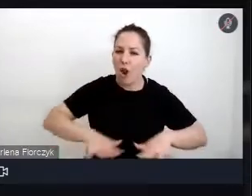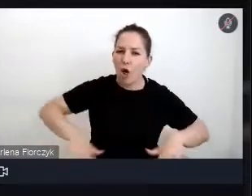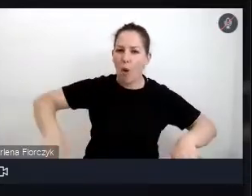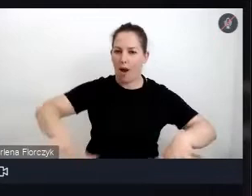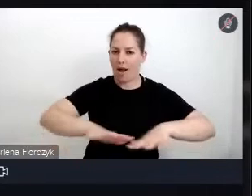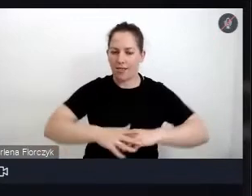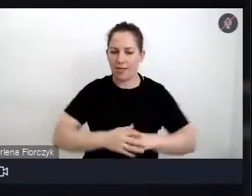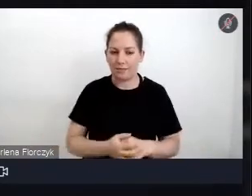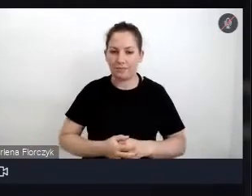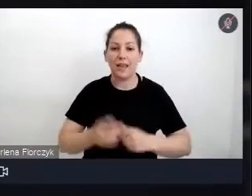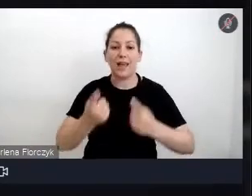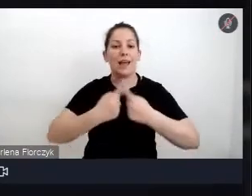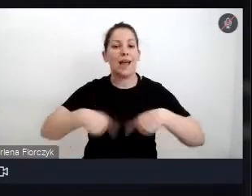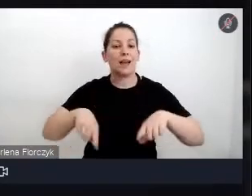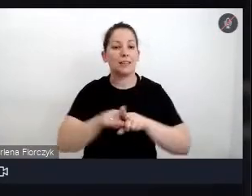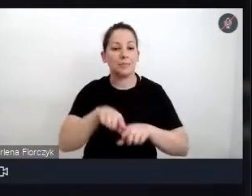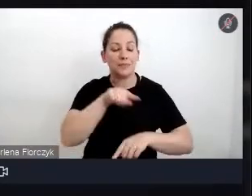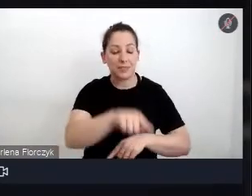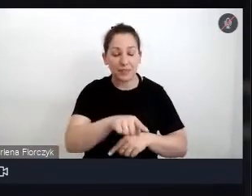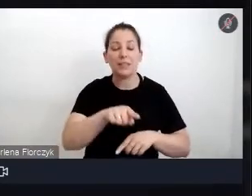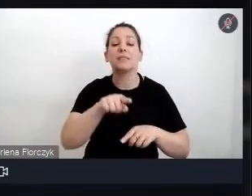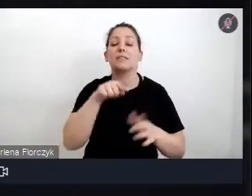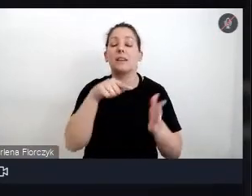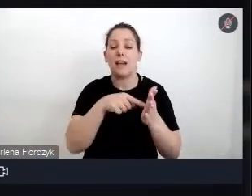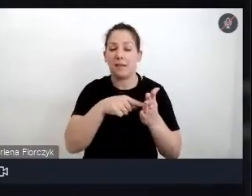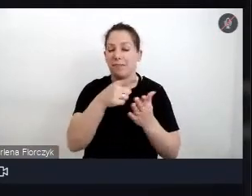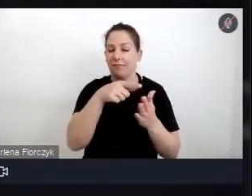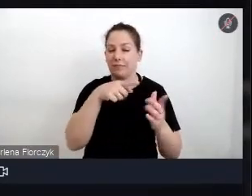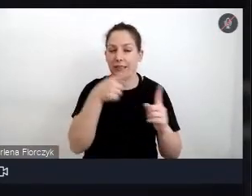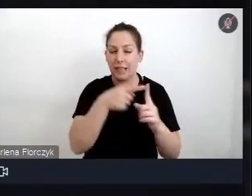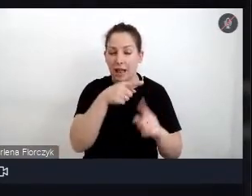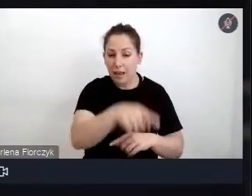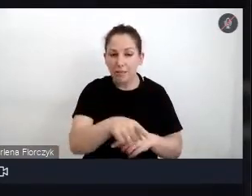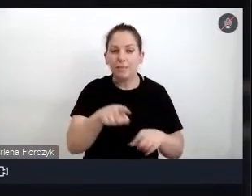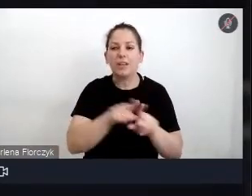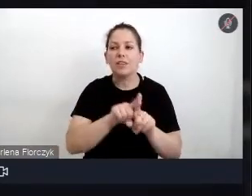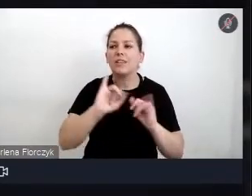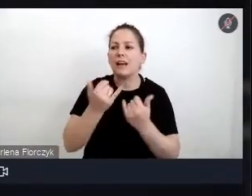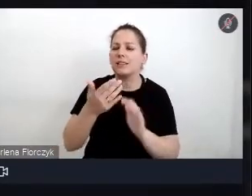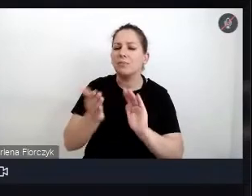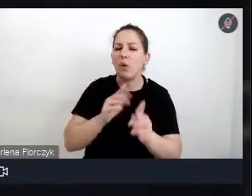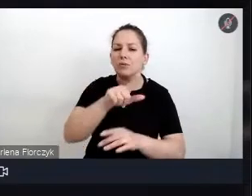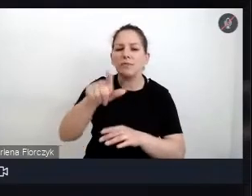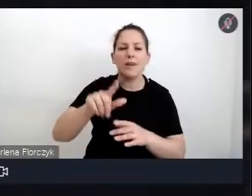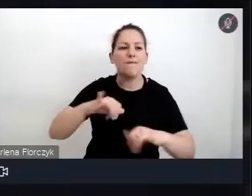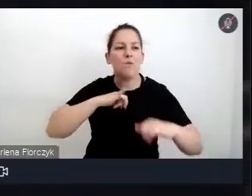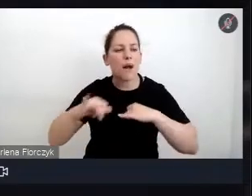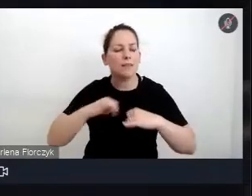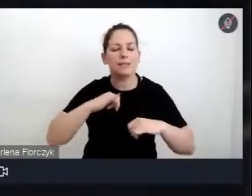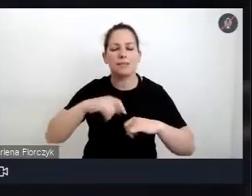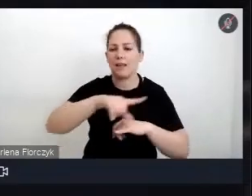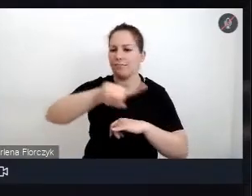Realizacja SDGs odnosi się zarówno do tego, w jaki sposób władze lokalne i regionalne mogą przyczynić się